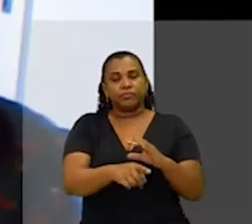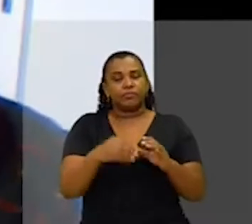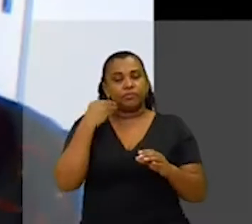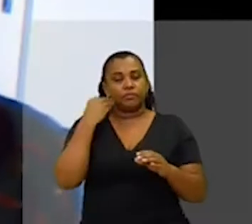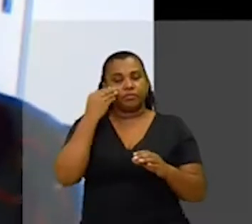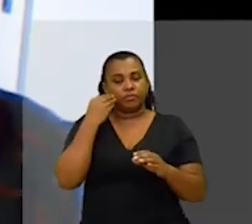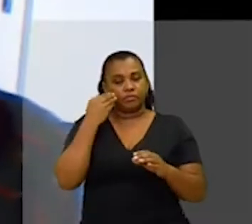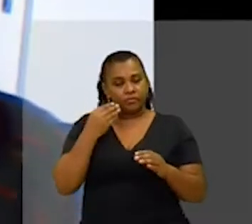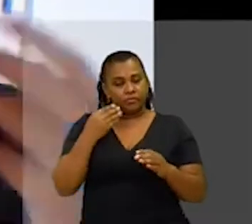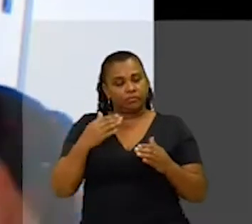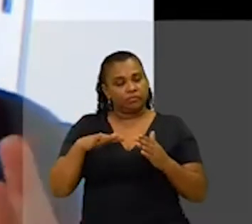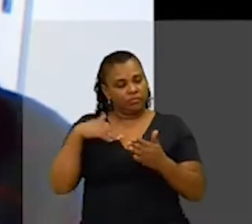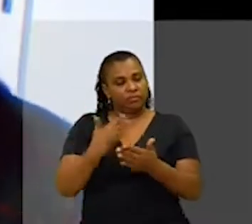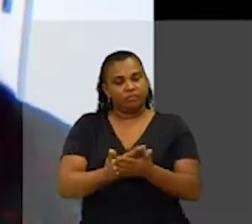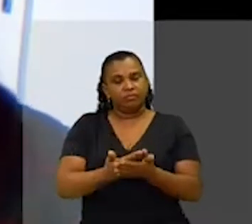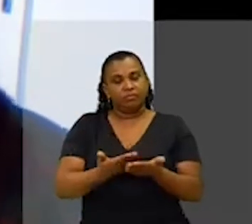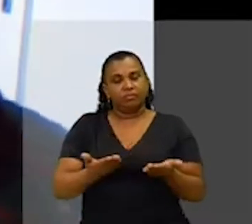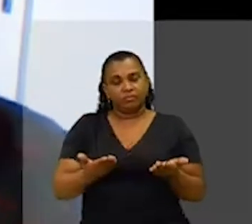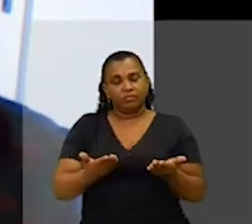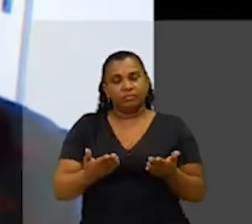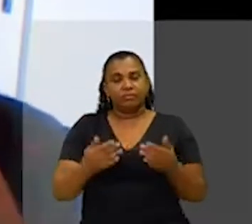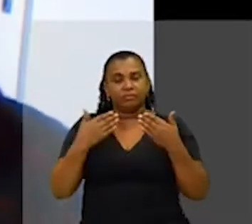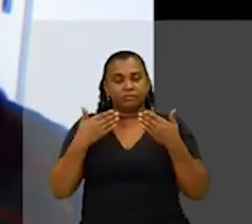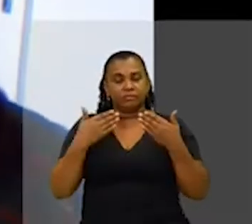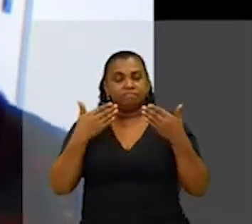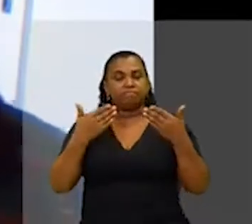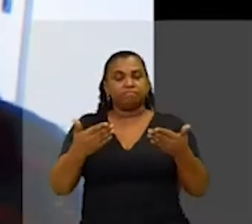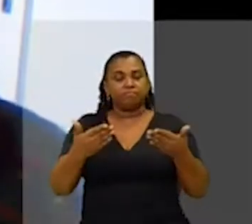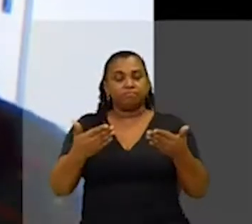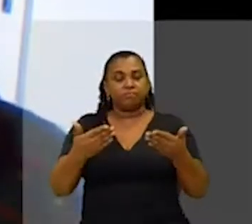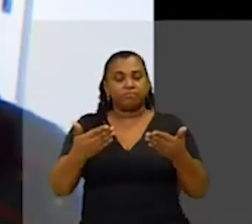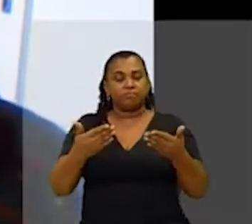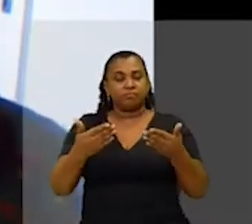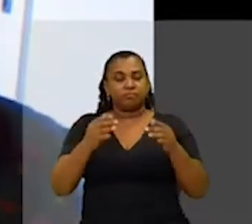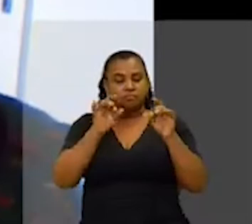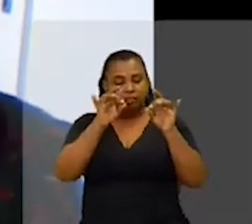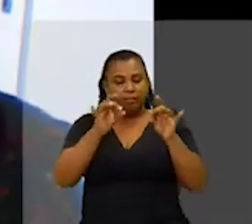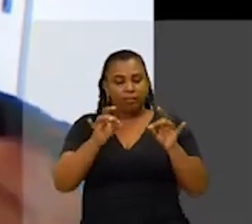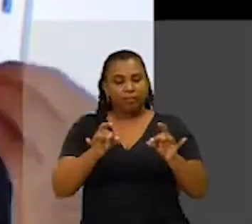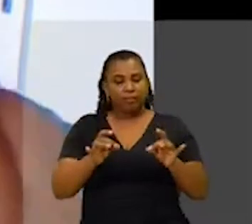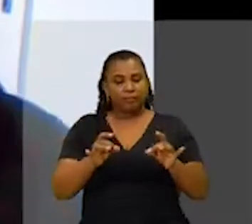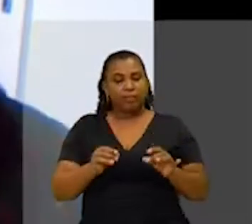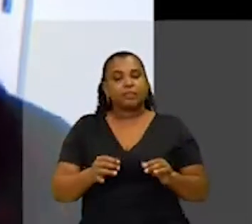menos até agora então diante dessa constatação acho que é importante a gente ressaltar que o